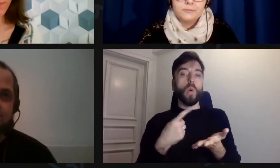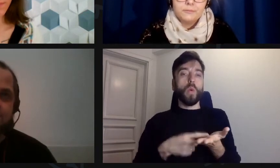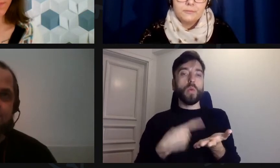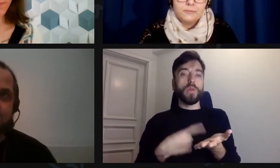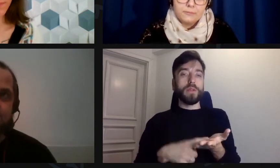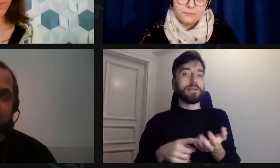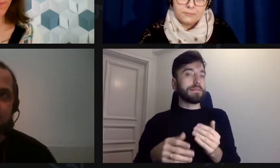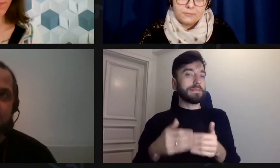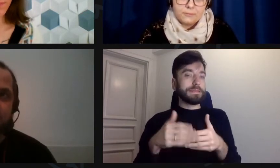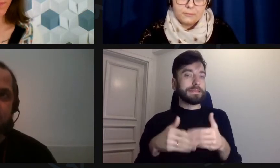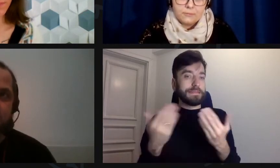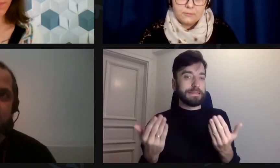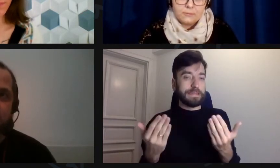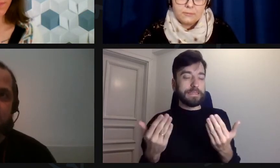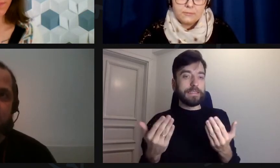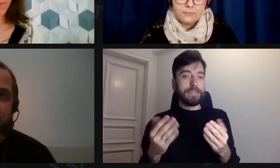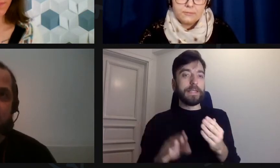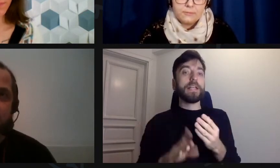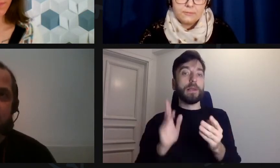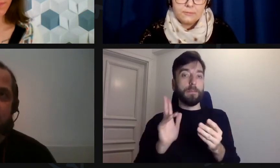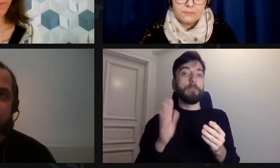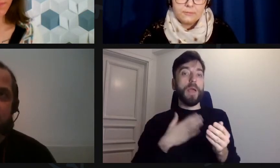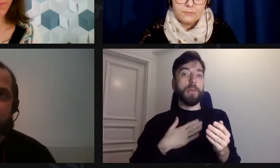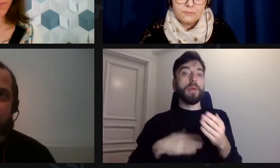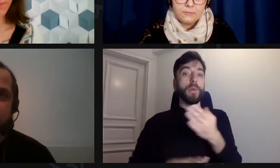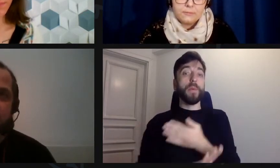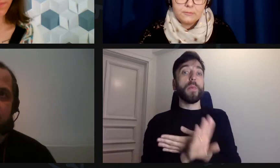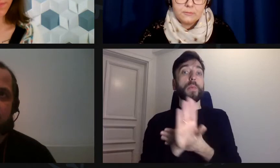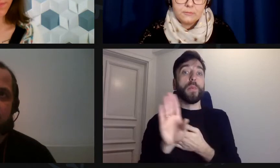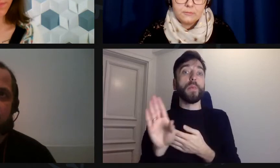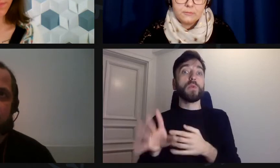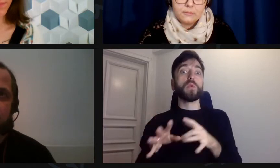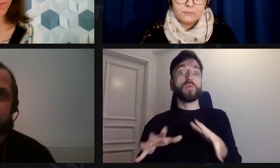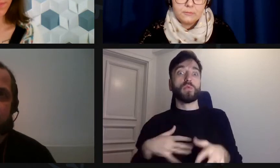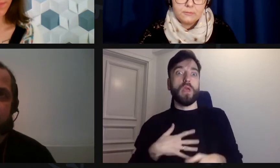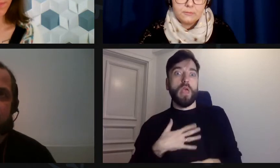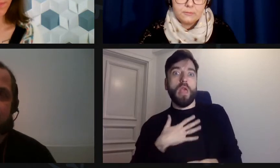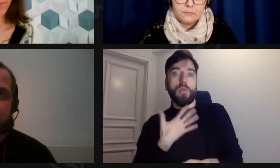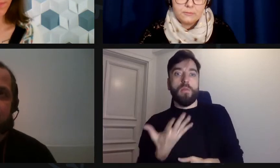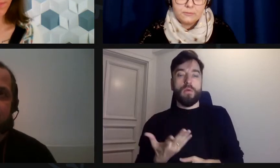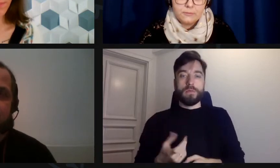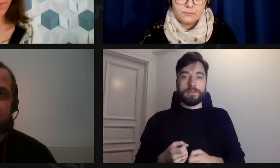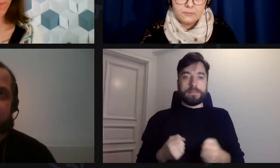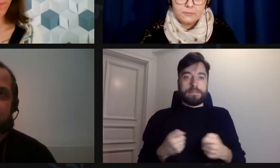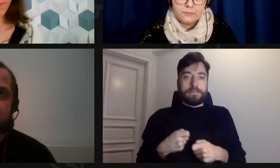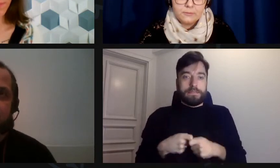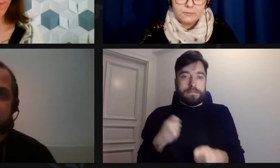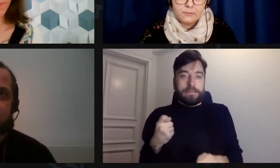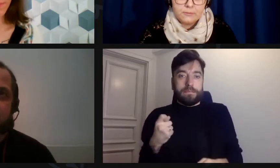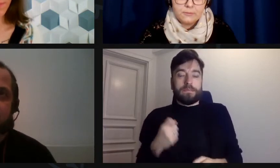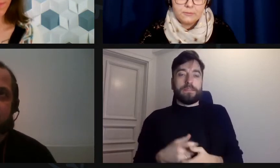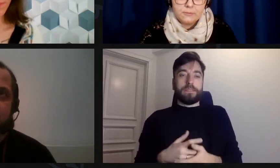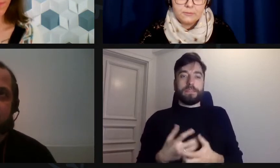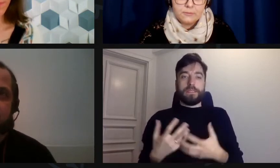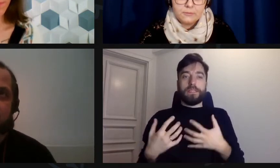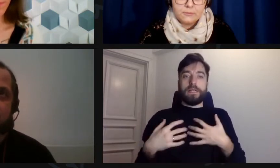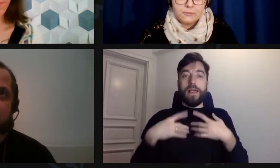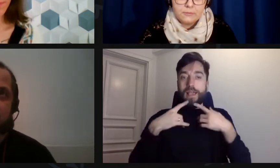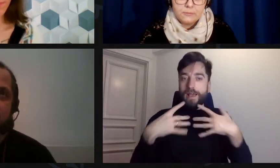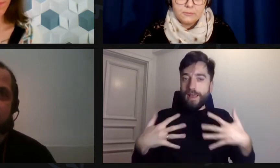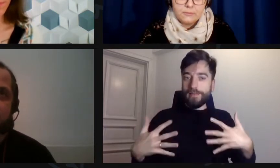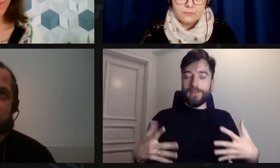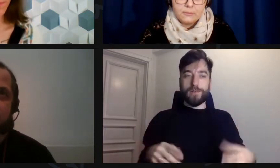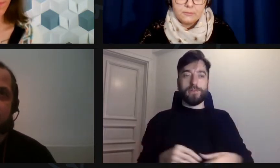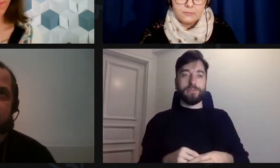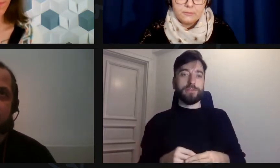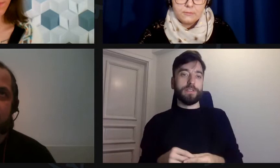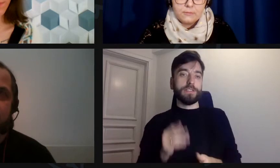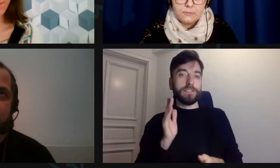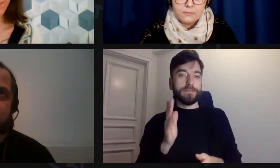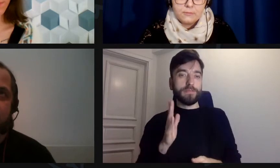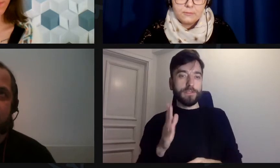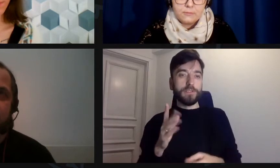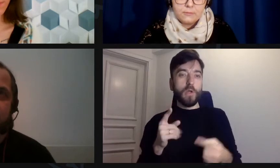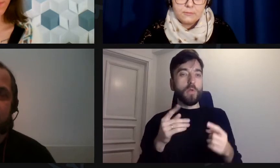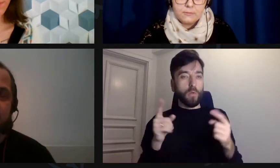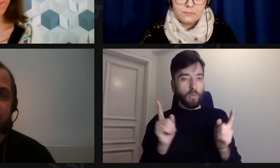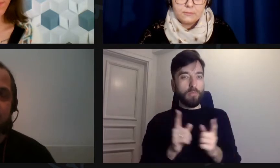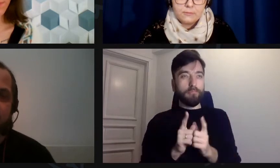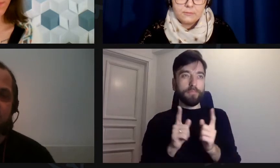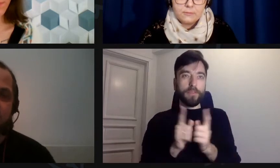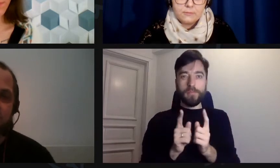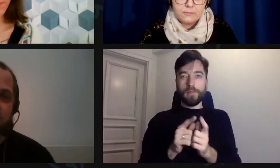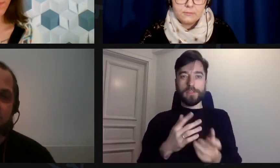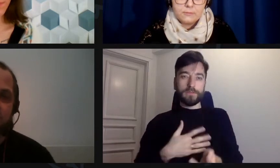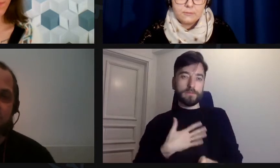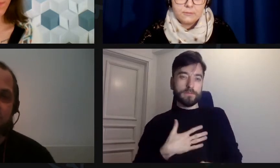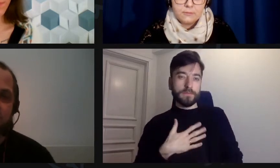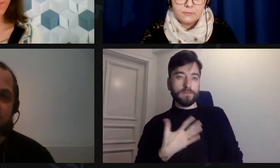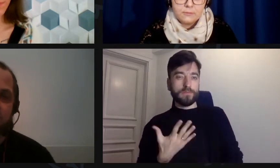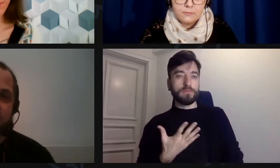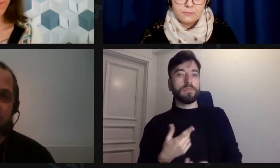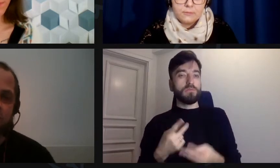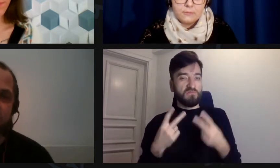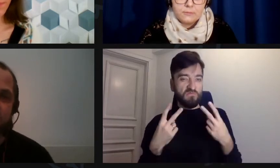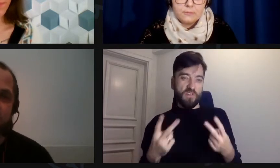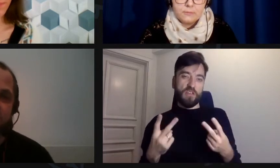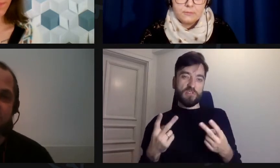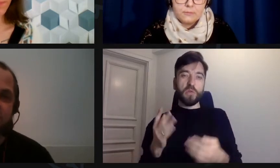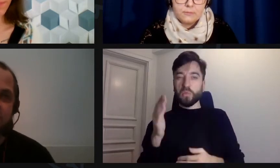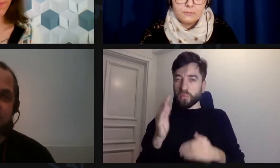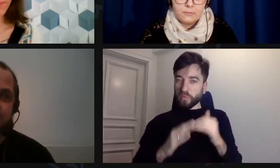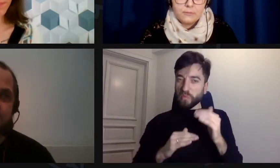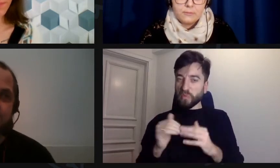Przy pokazie jest tam dużo radości, emocji, napięcia i zderzenie się, spotykanie się z emocjami jest dla dzieciaków bardzo budujące i wartościowe.